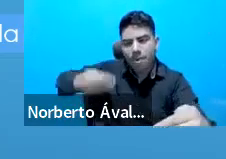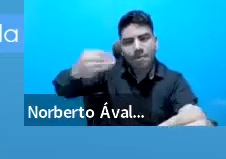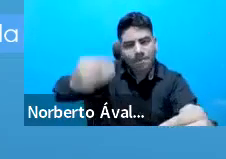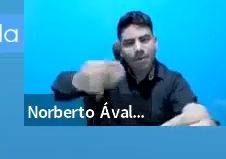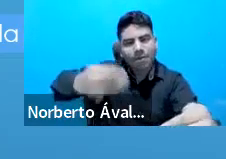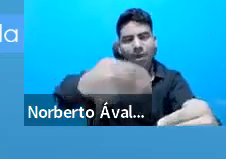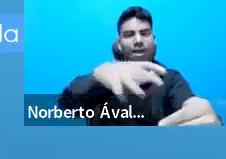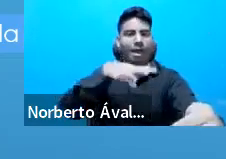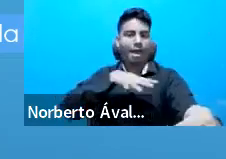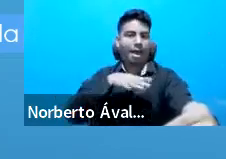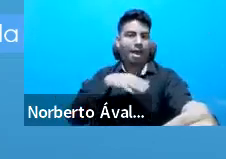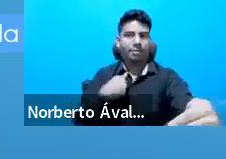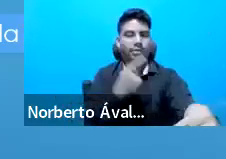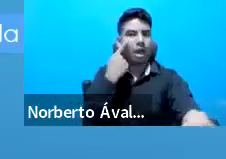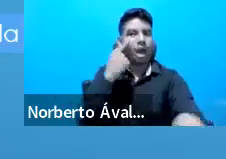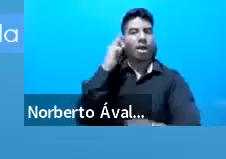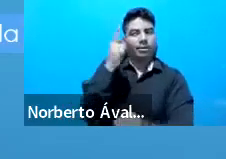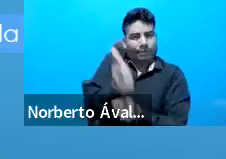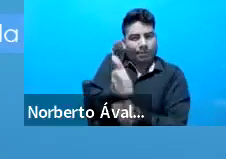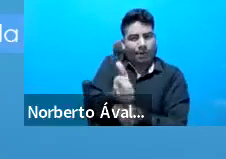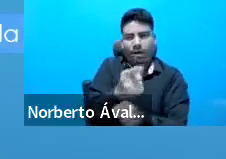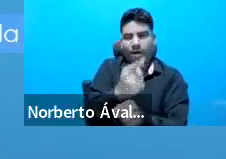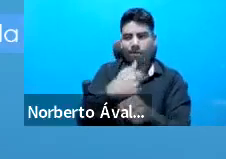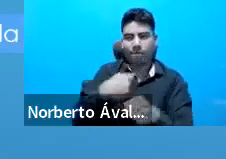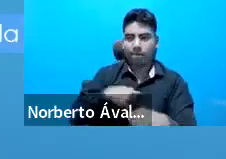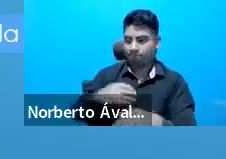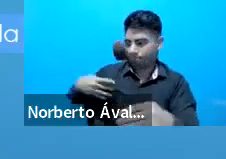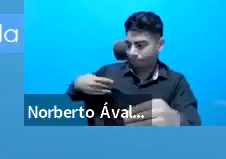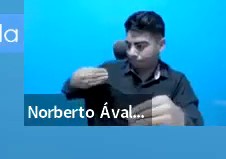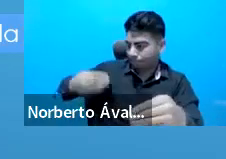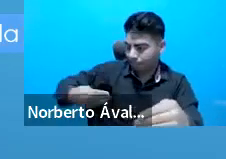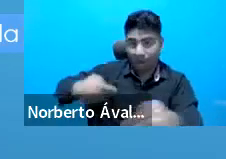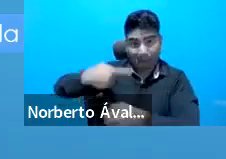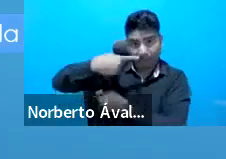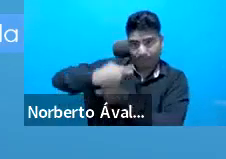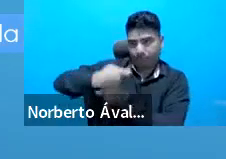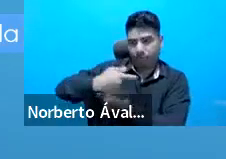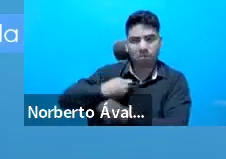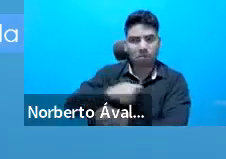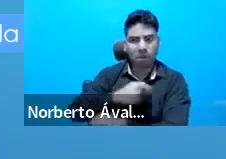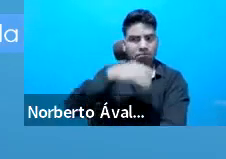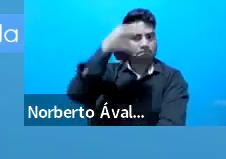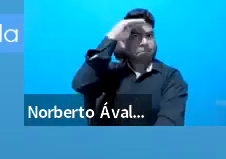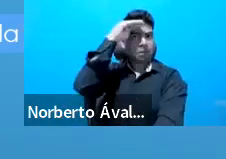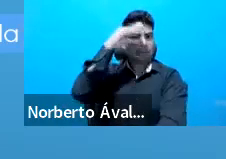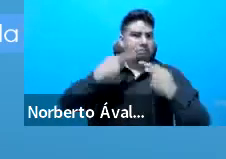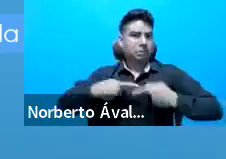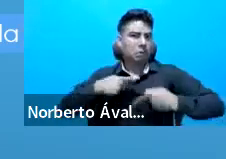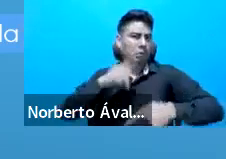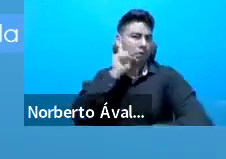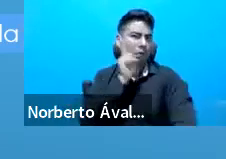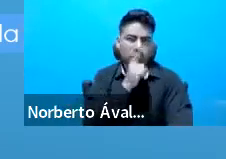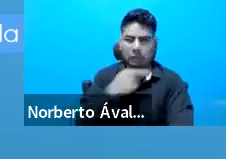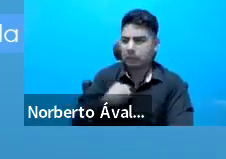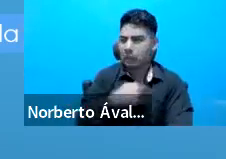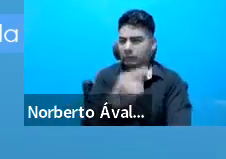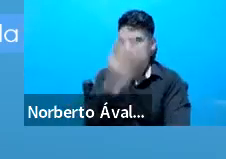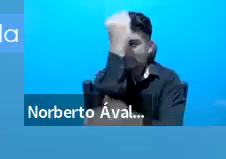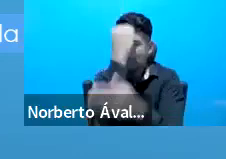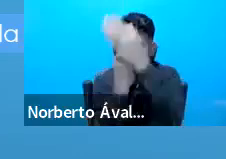pasamos por muchas etapas y resulta que en la en la primera etapa se en la primera etapa se creía Que las personas sordas no las personas sordas no podían adquirir conocimientos.